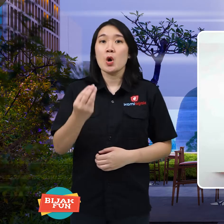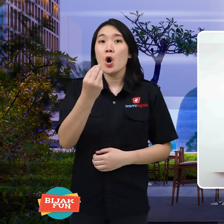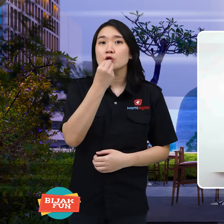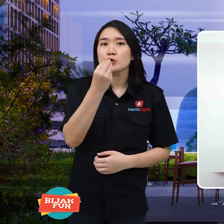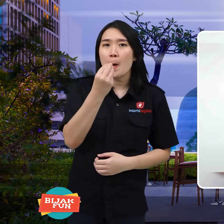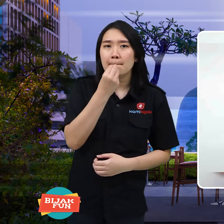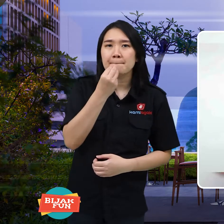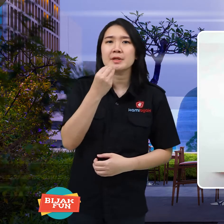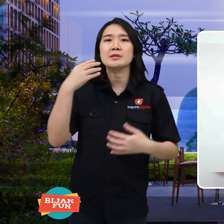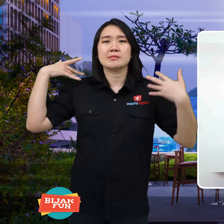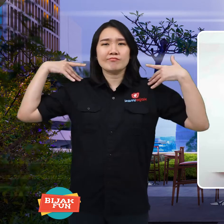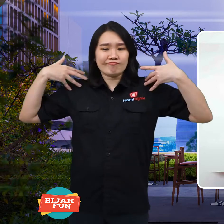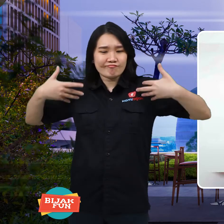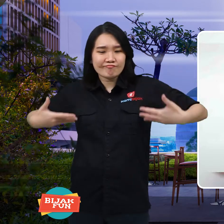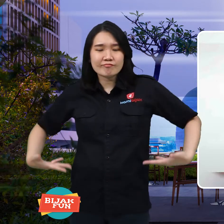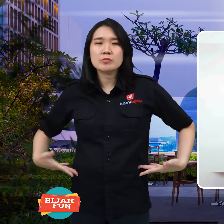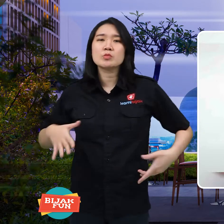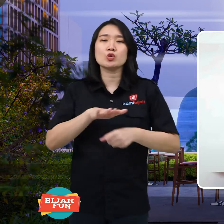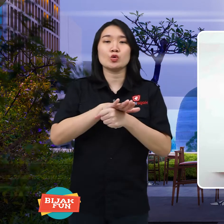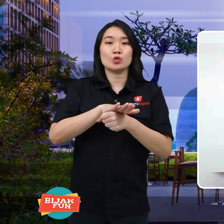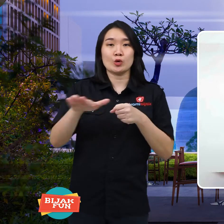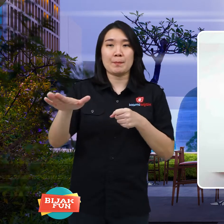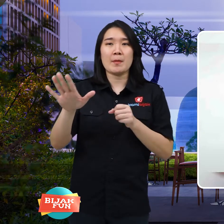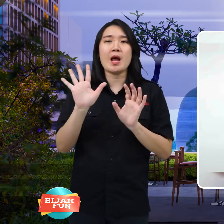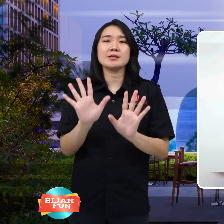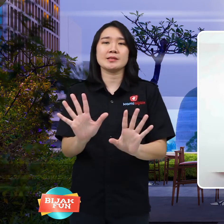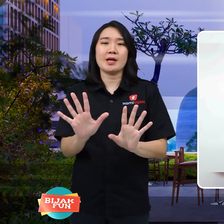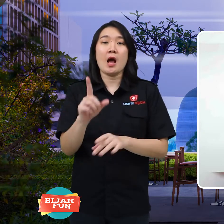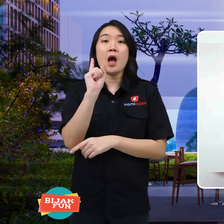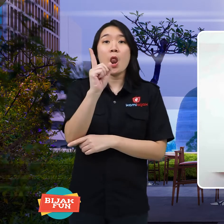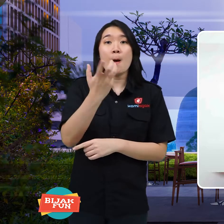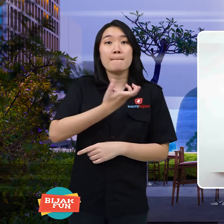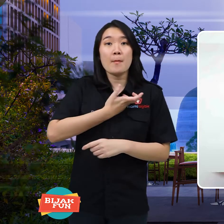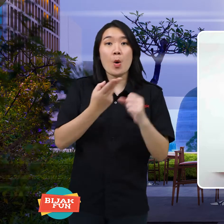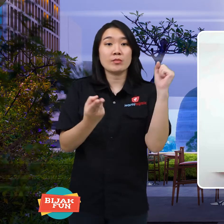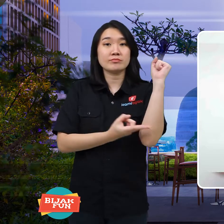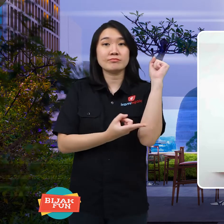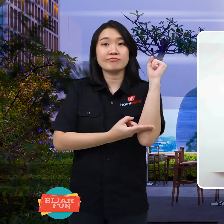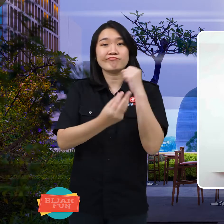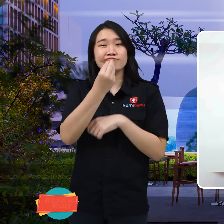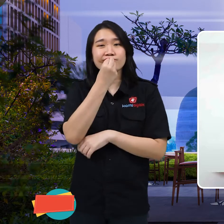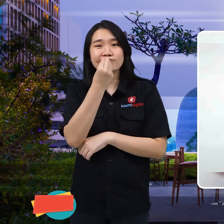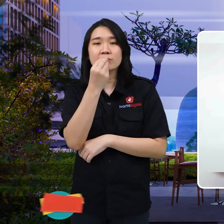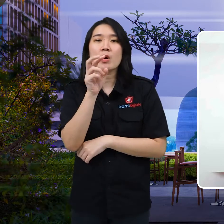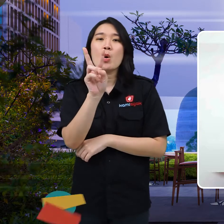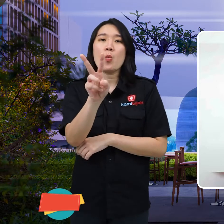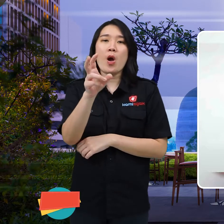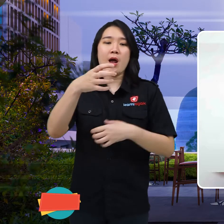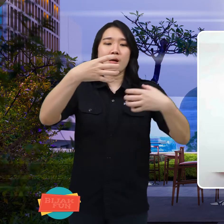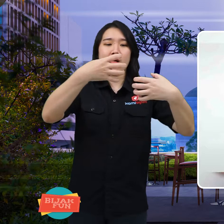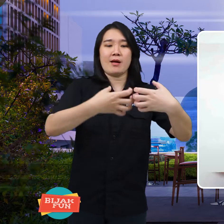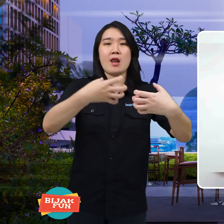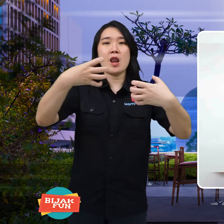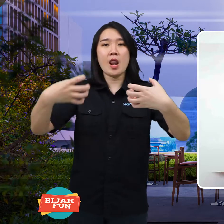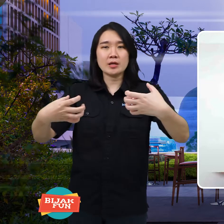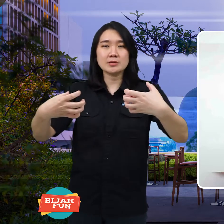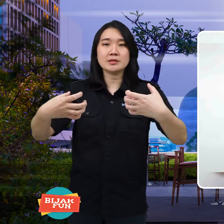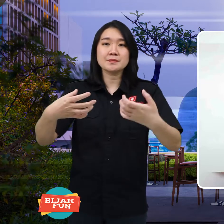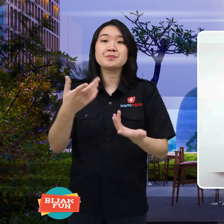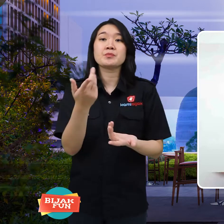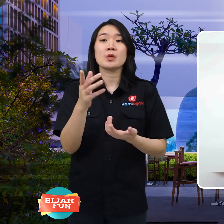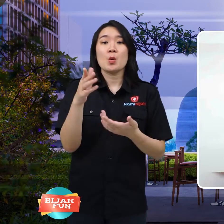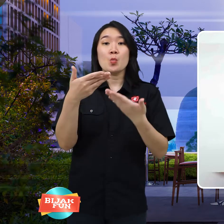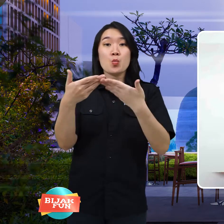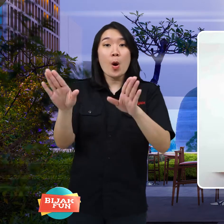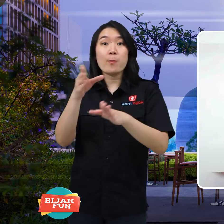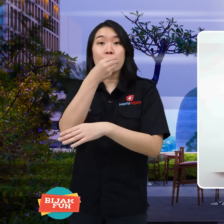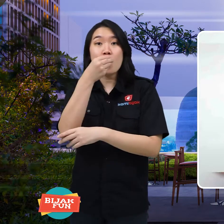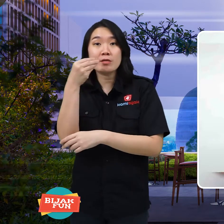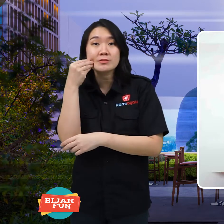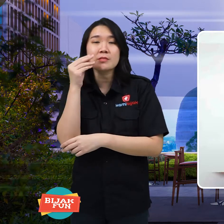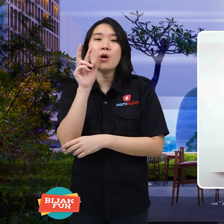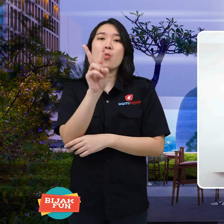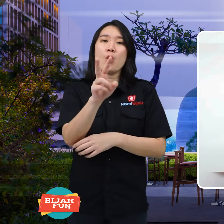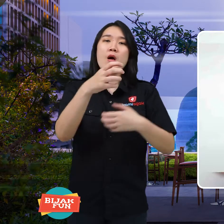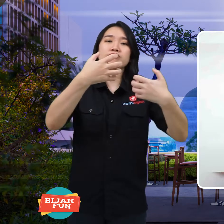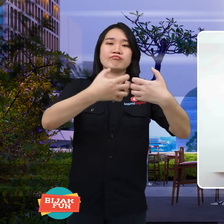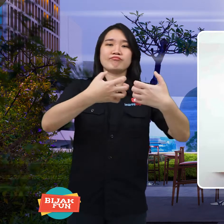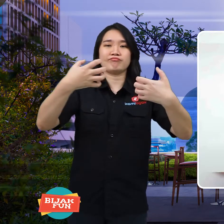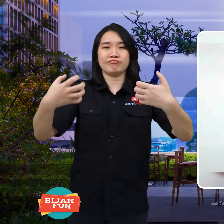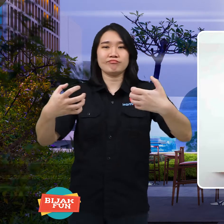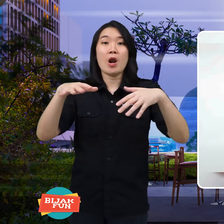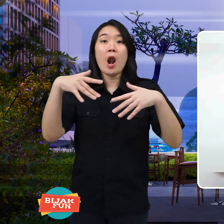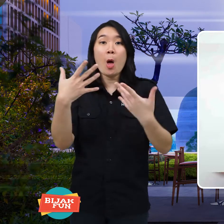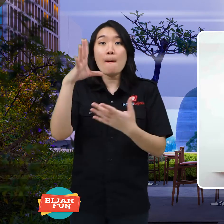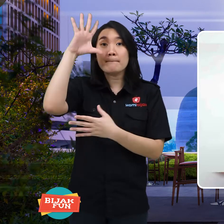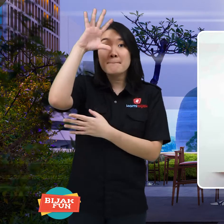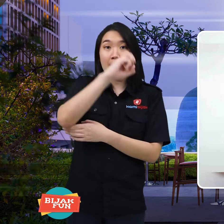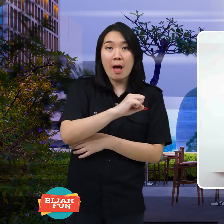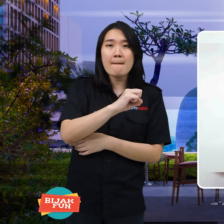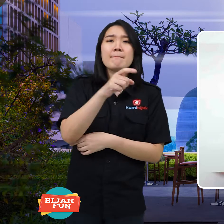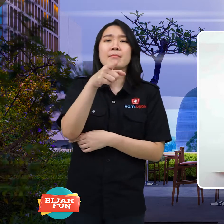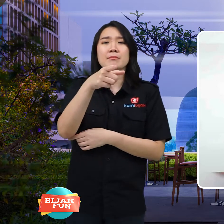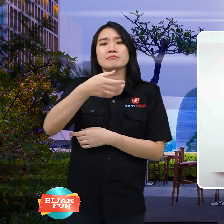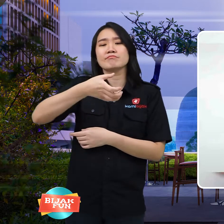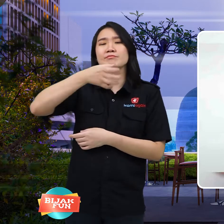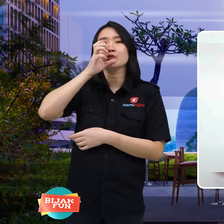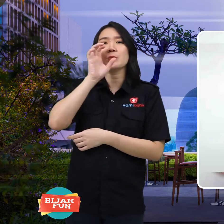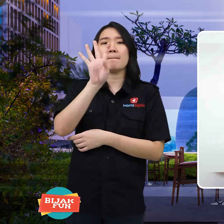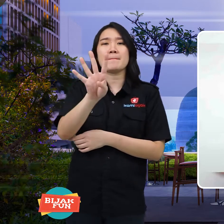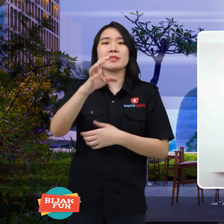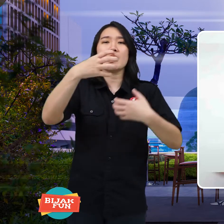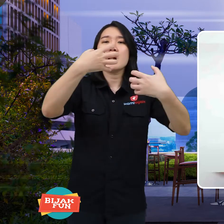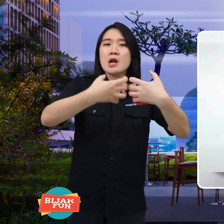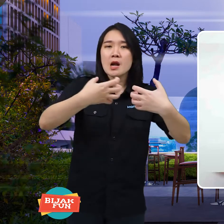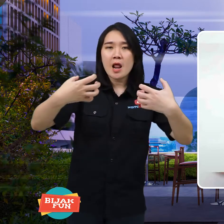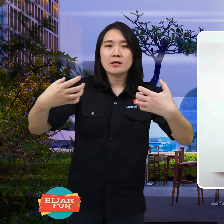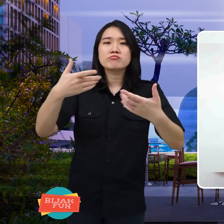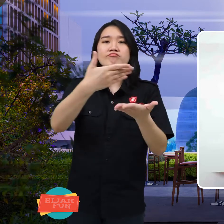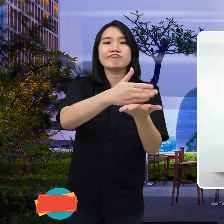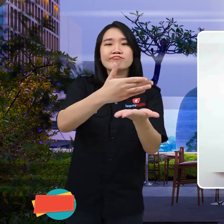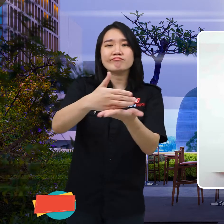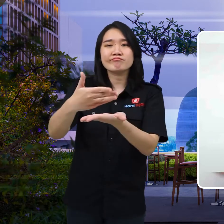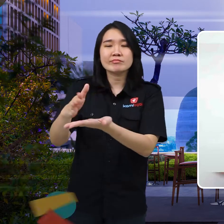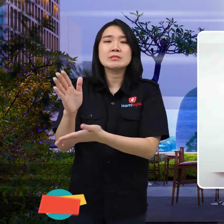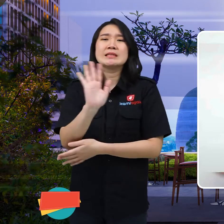Konsumsi cairan cukup saja kalau mau sahur 2 gelas, buka puasa 2 gelas lalu malam hari minum 4 gelas pencicilan,